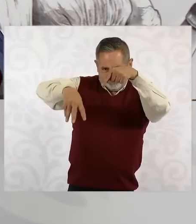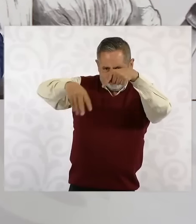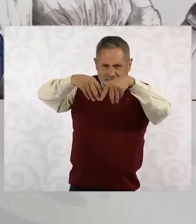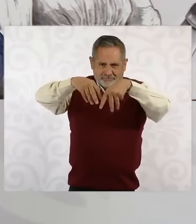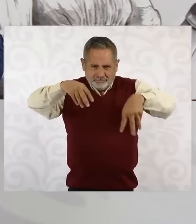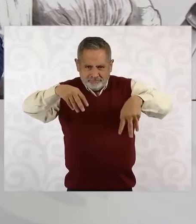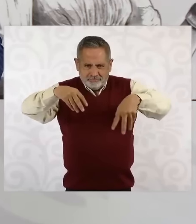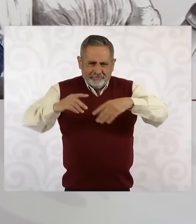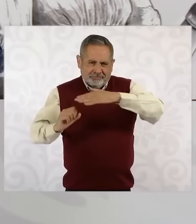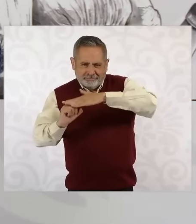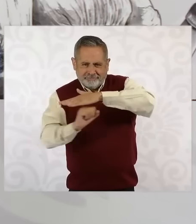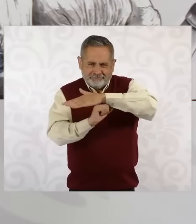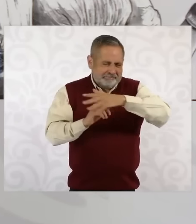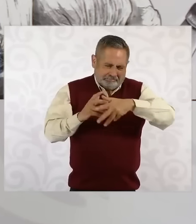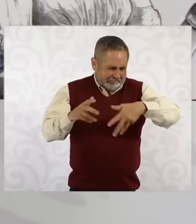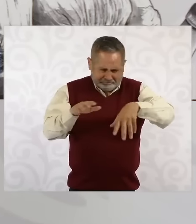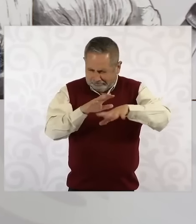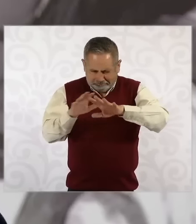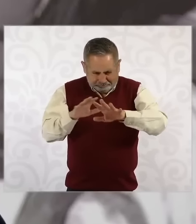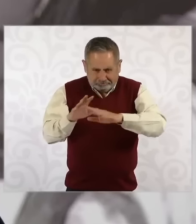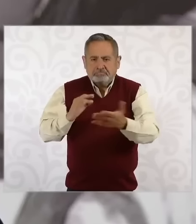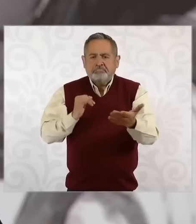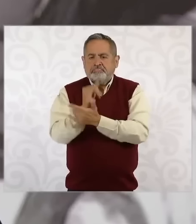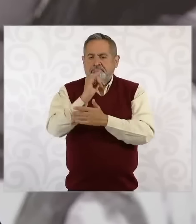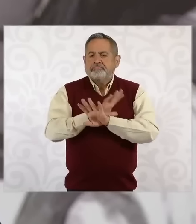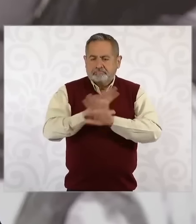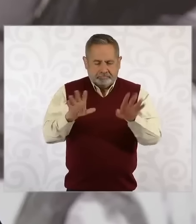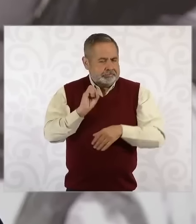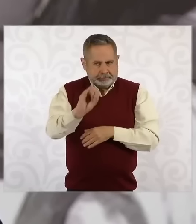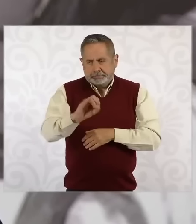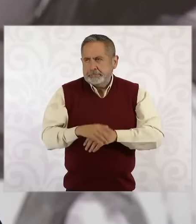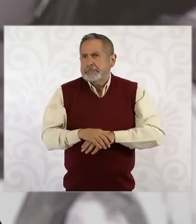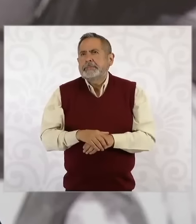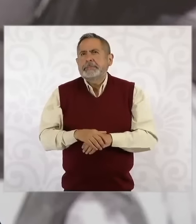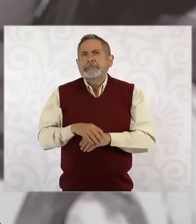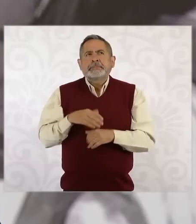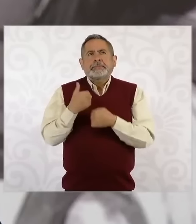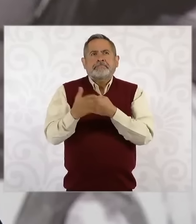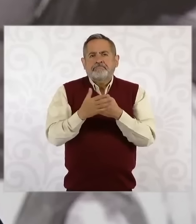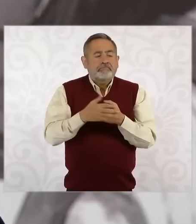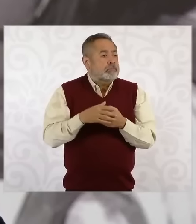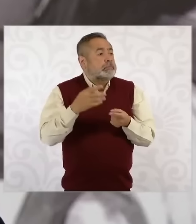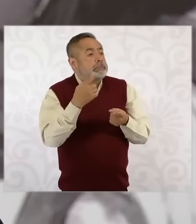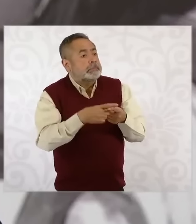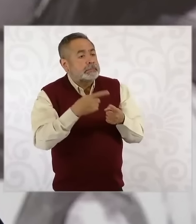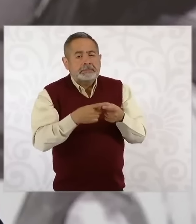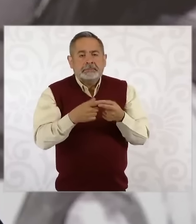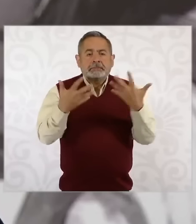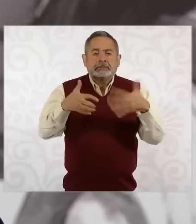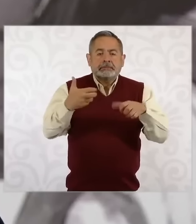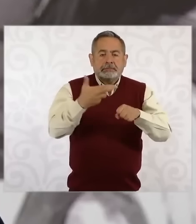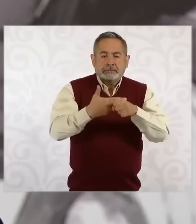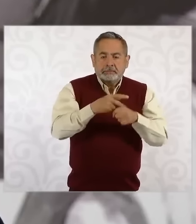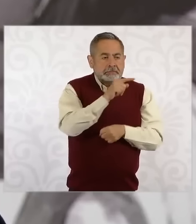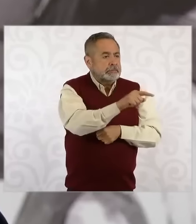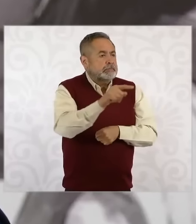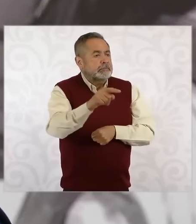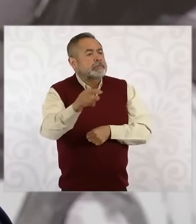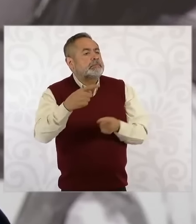atirantado. Ya la decisión se tomó y debemos de estar licitando en a finales de este mes para